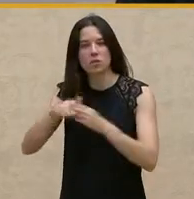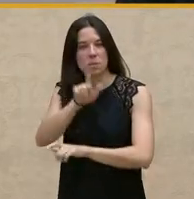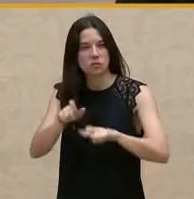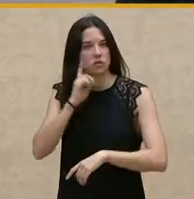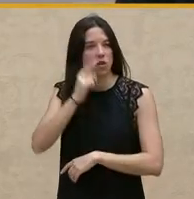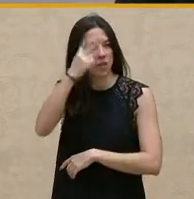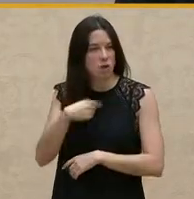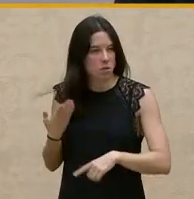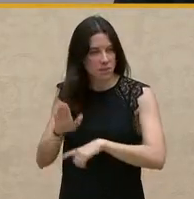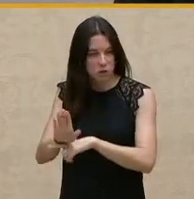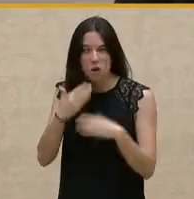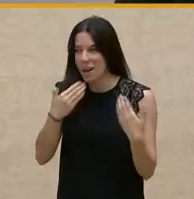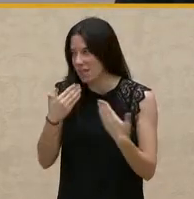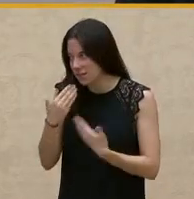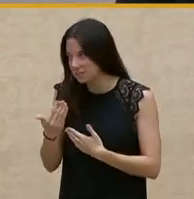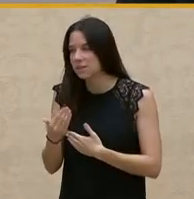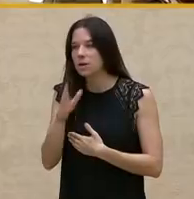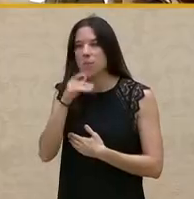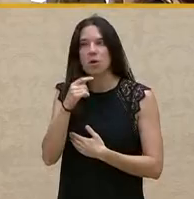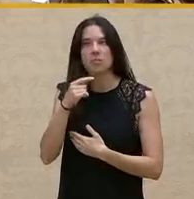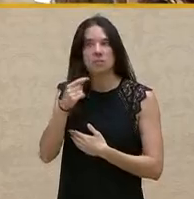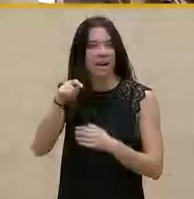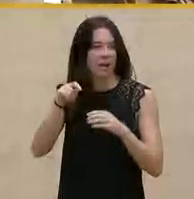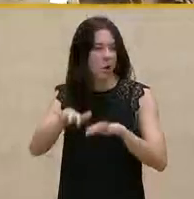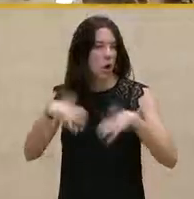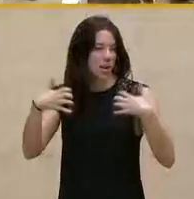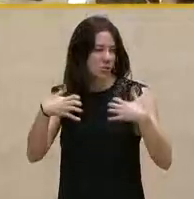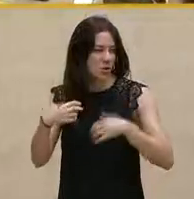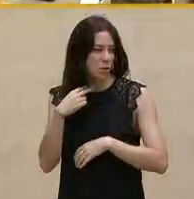que represento al Congreso de los Diputados por la cesión de este espacio tan singular